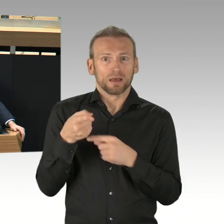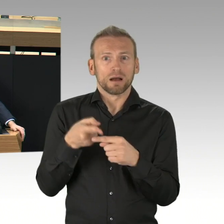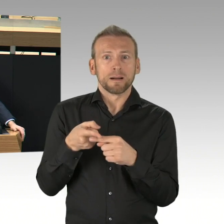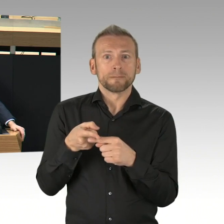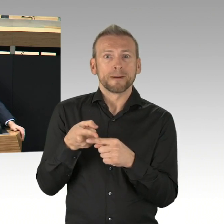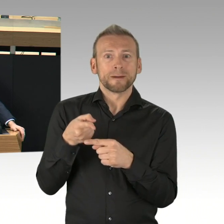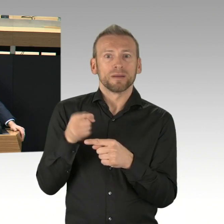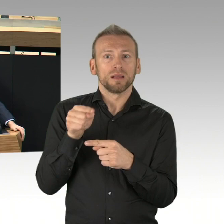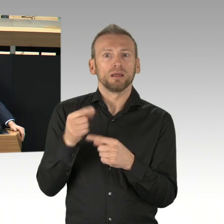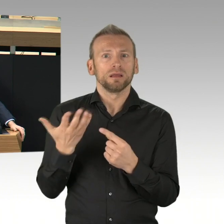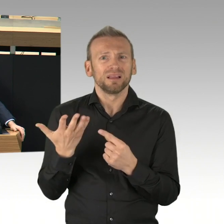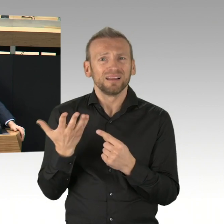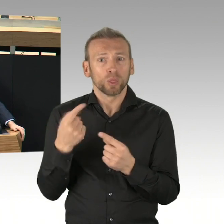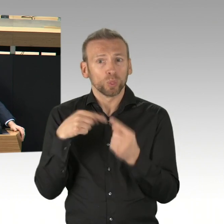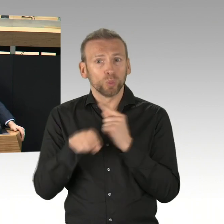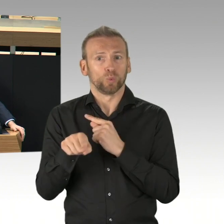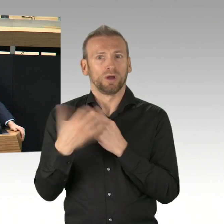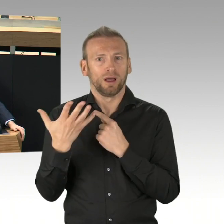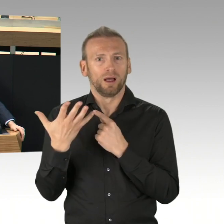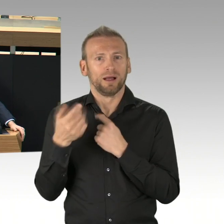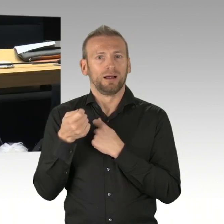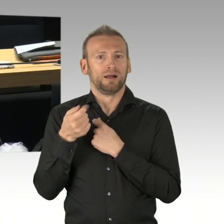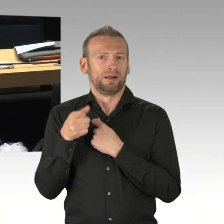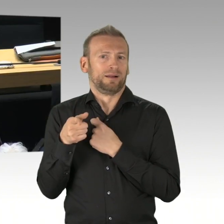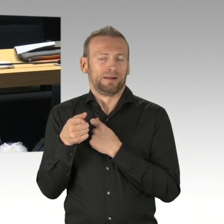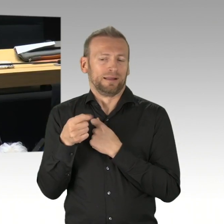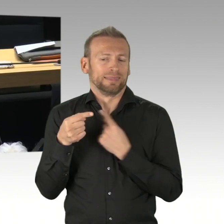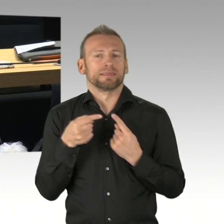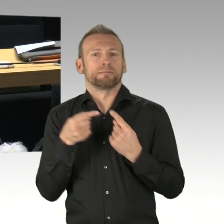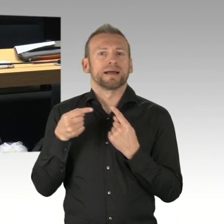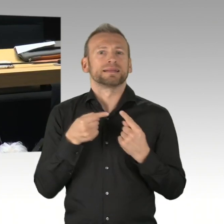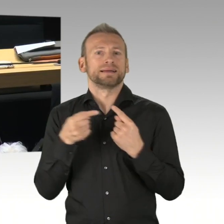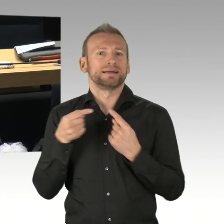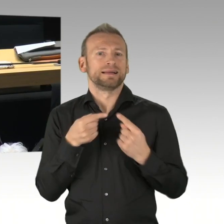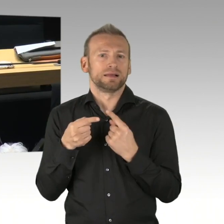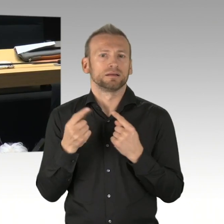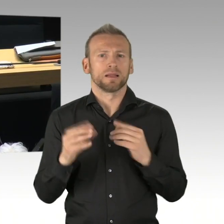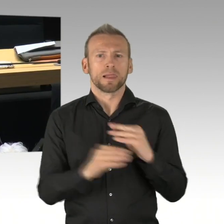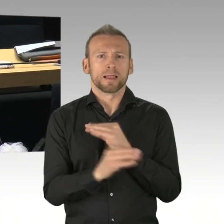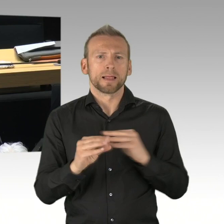(Rednerwechsel) Kollege Czaja, wie entscheiden Sie sich denn jetzt bei der Situationsdarstellung, ist jetzt alles schön oder ist jetzt alles nicht schön,